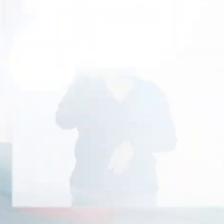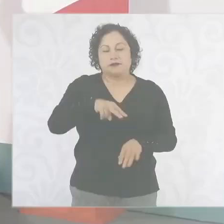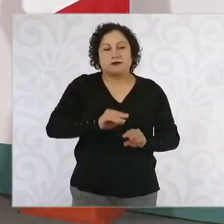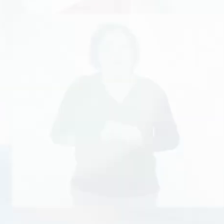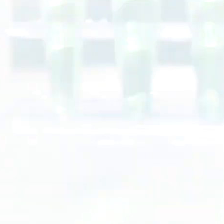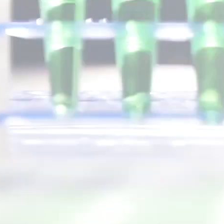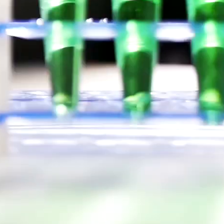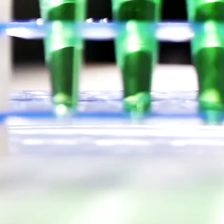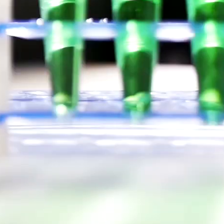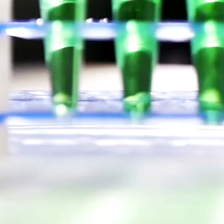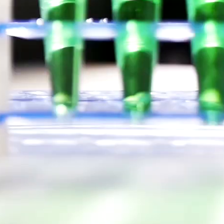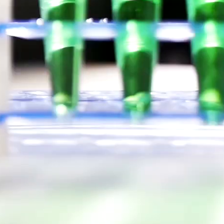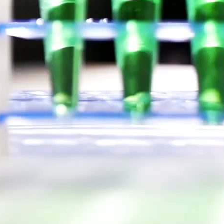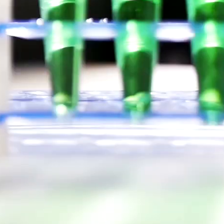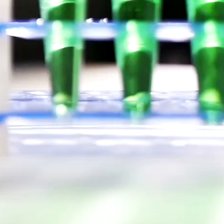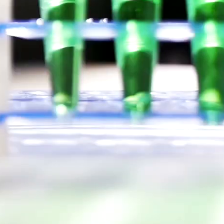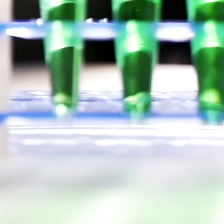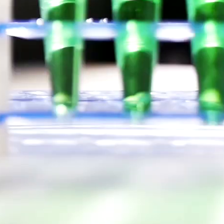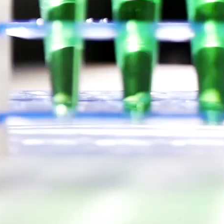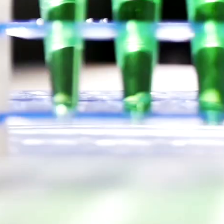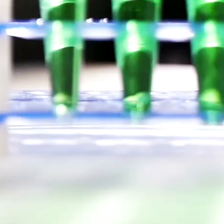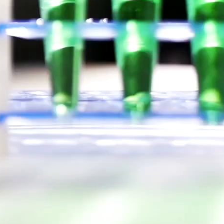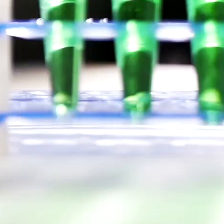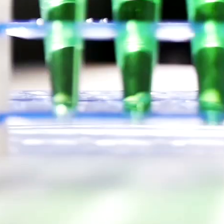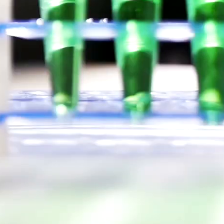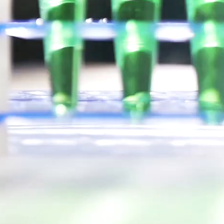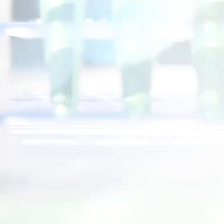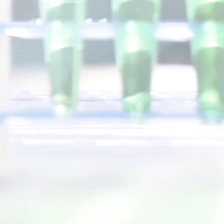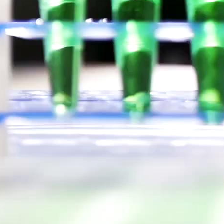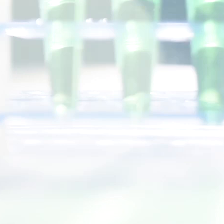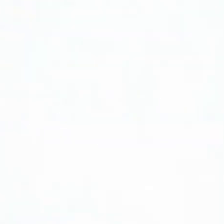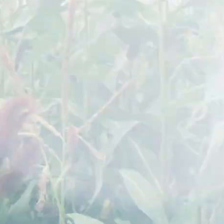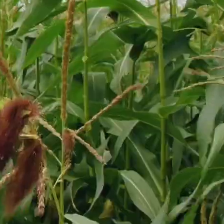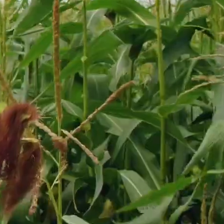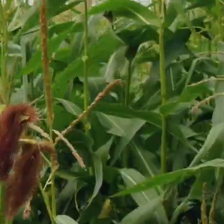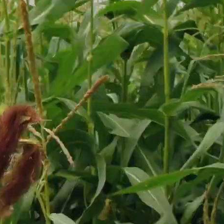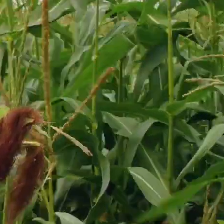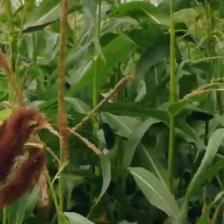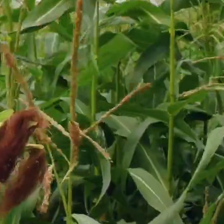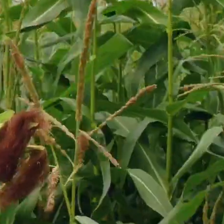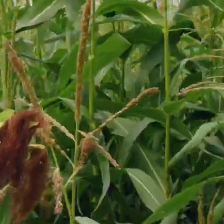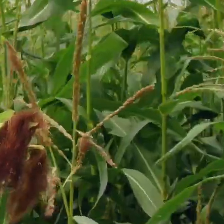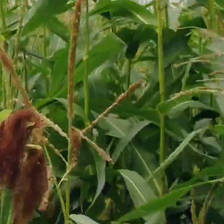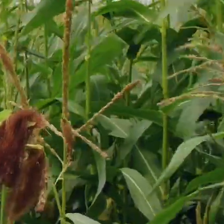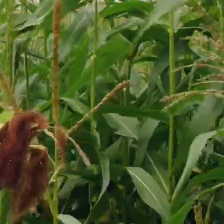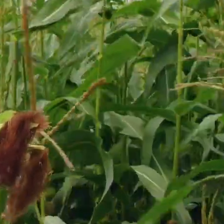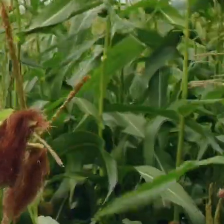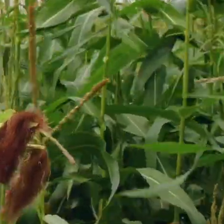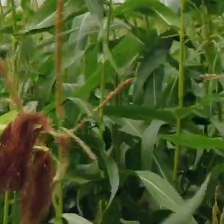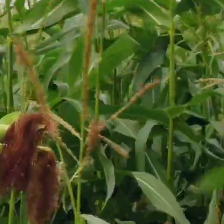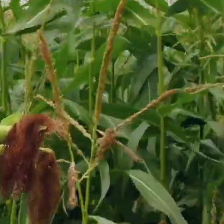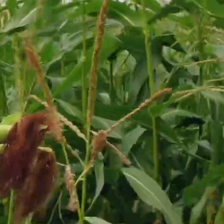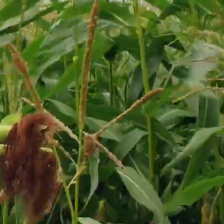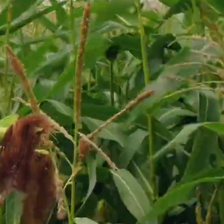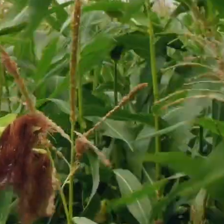maíz genéticamente modificado en territorio na con el objetivo de proteger la biodiversidad